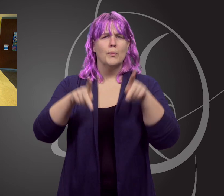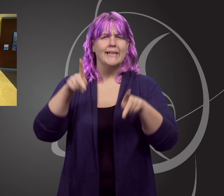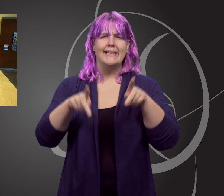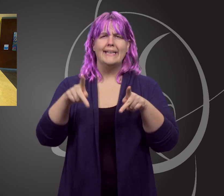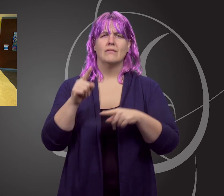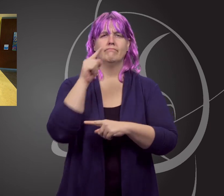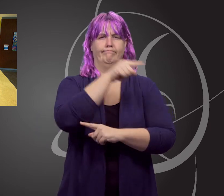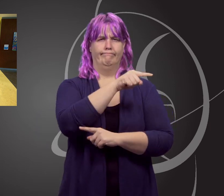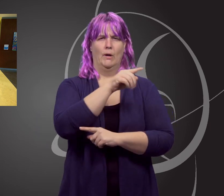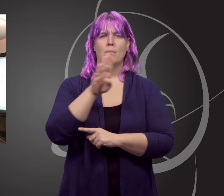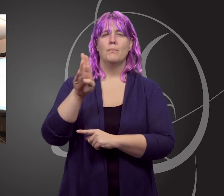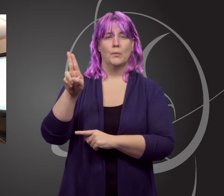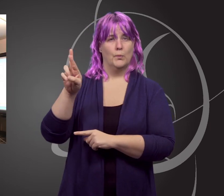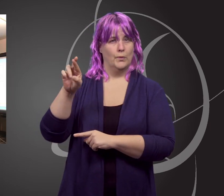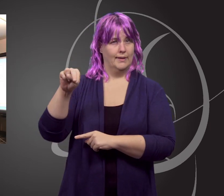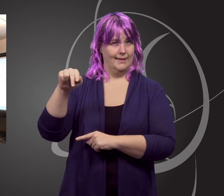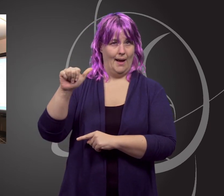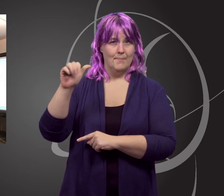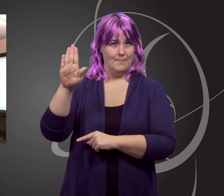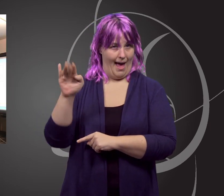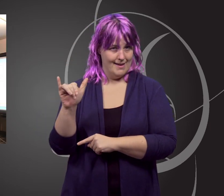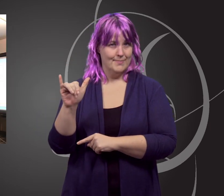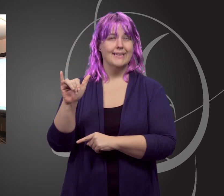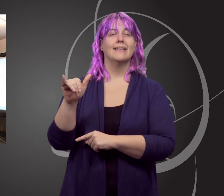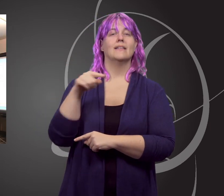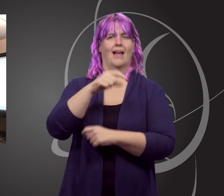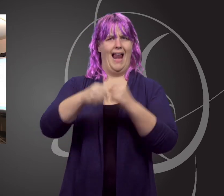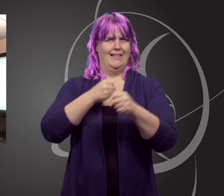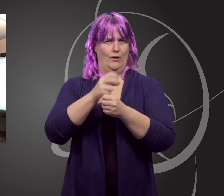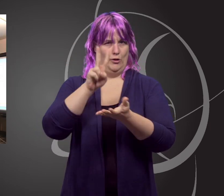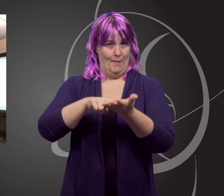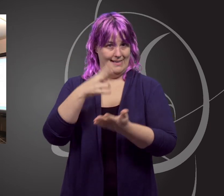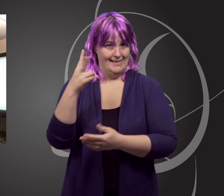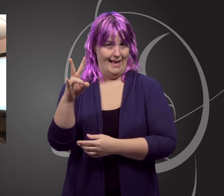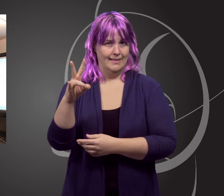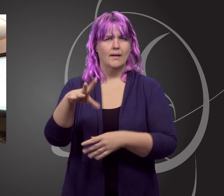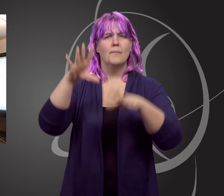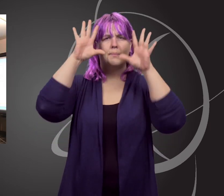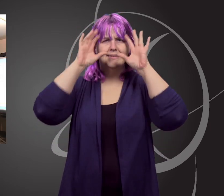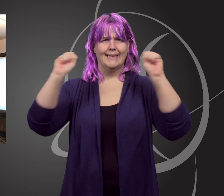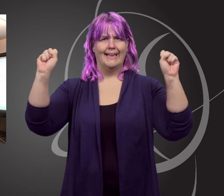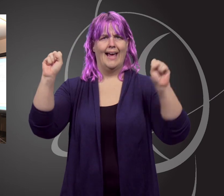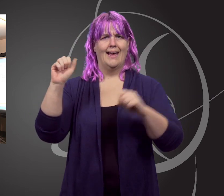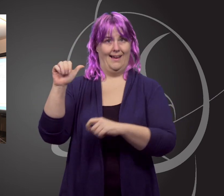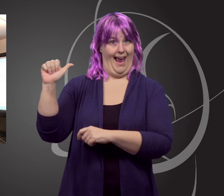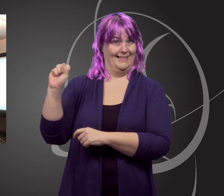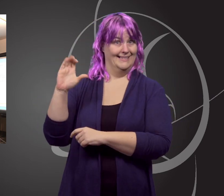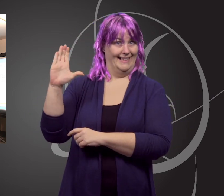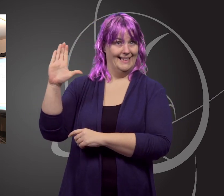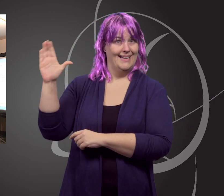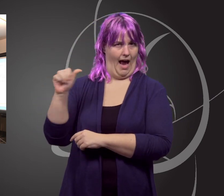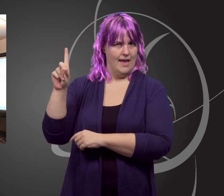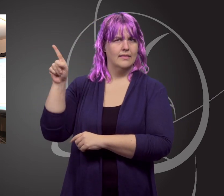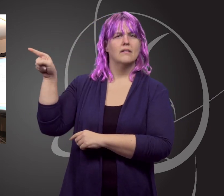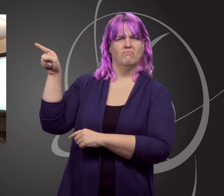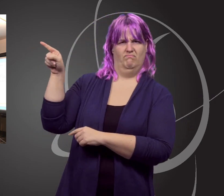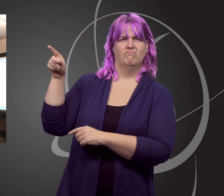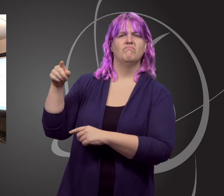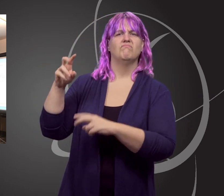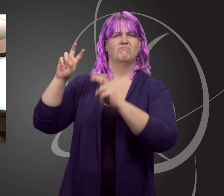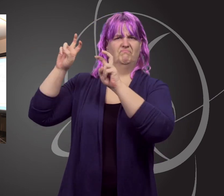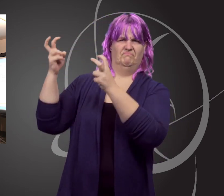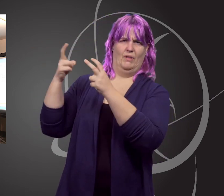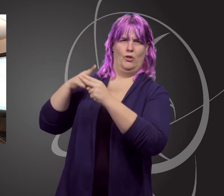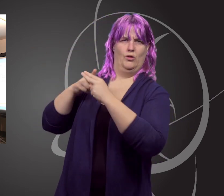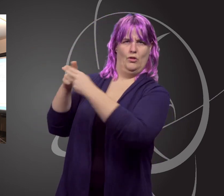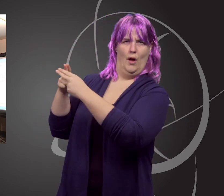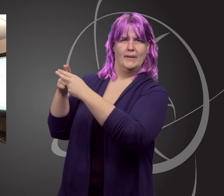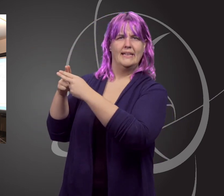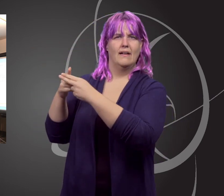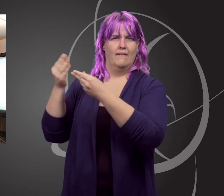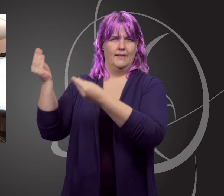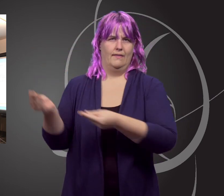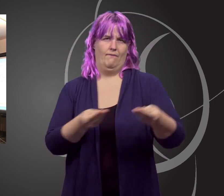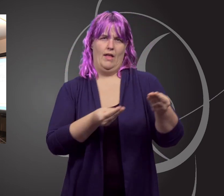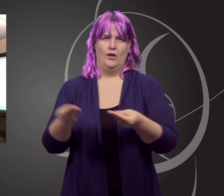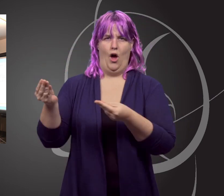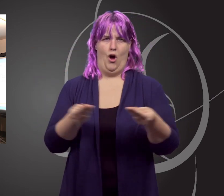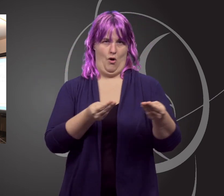Le président de l’ASC-CAD a agi à titre de facilitateur pour une consultation publique à Burnaby en 2017.